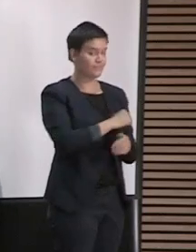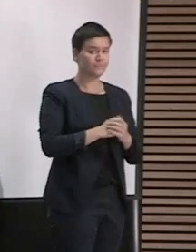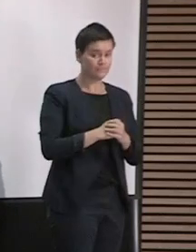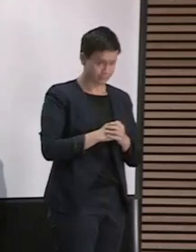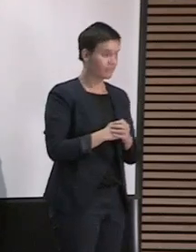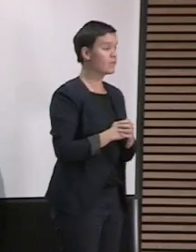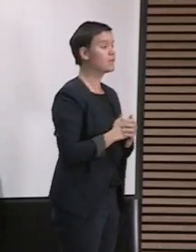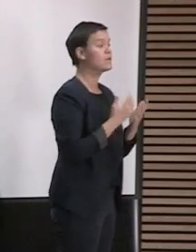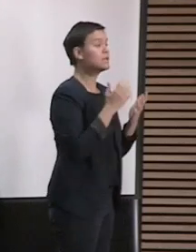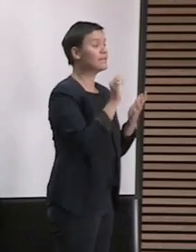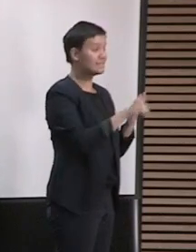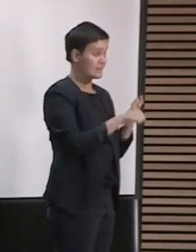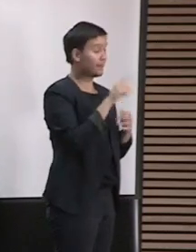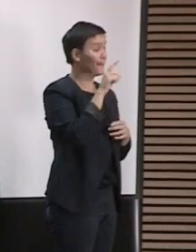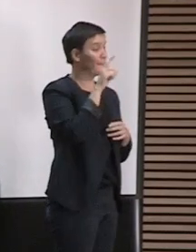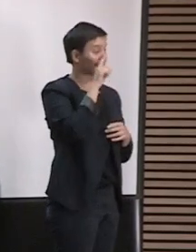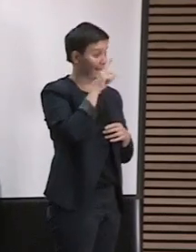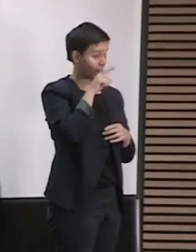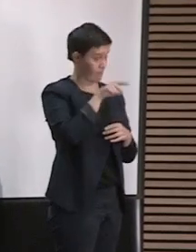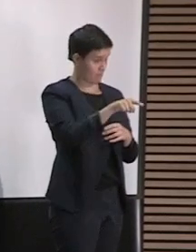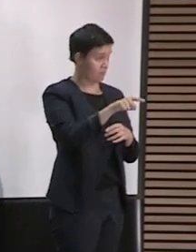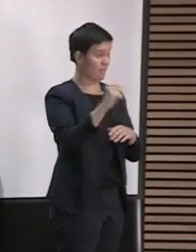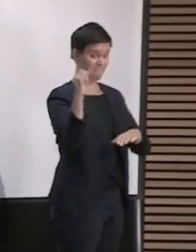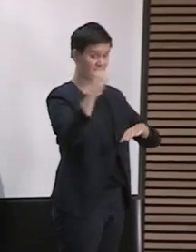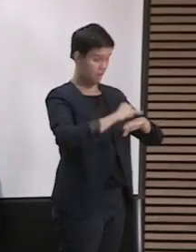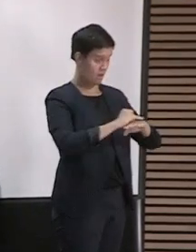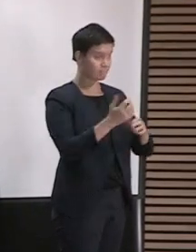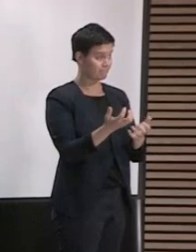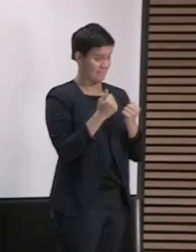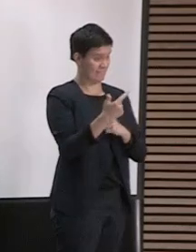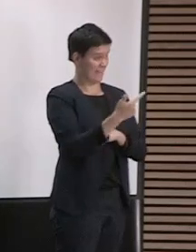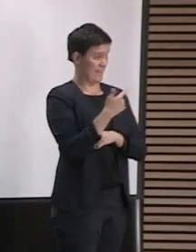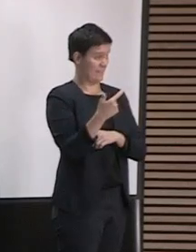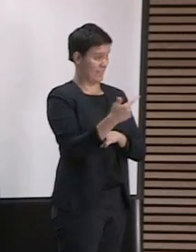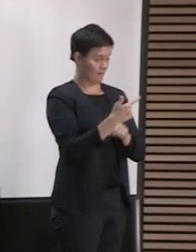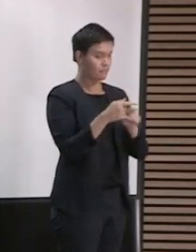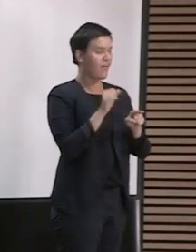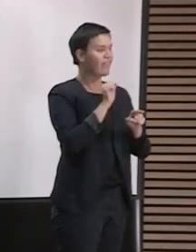taapiri? CAROLINE McELNAY: Ka tika noa te